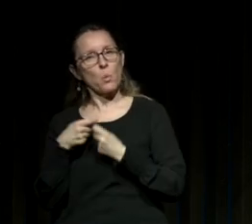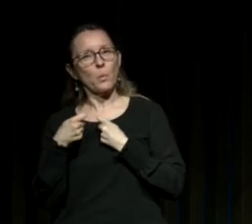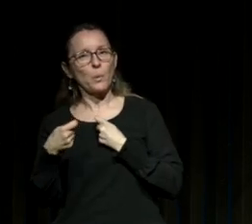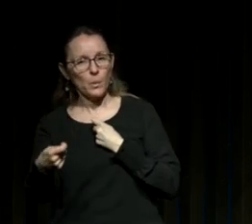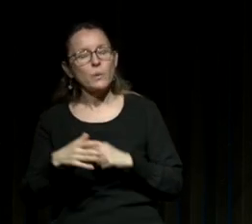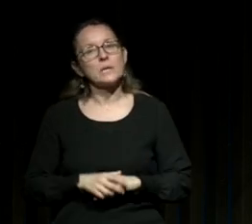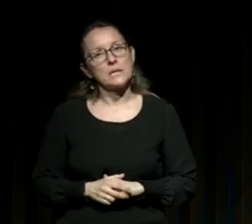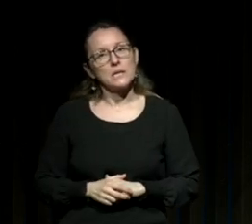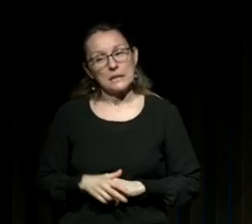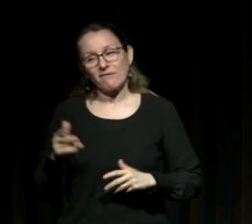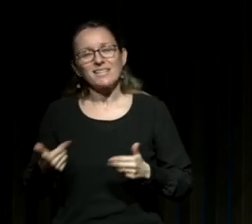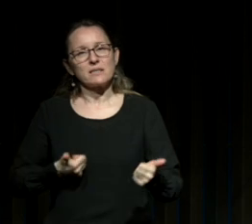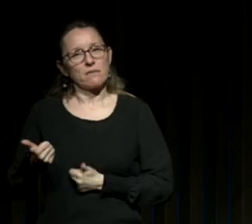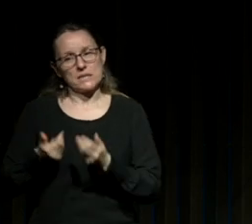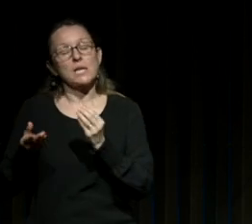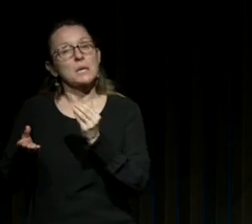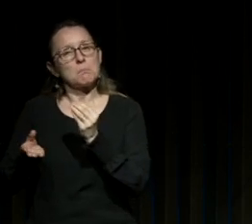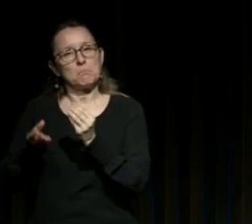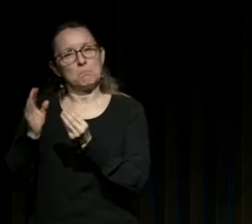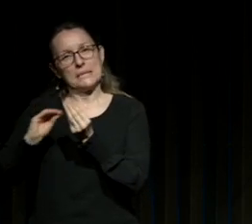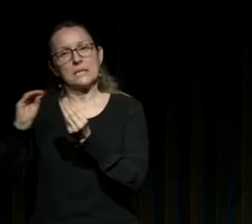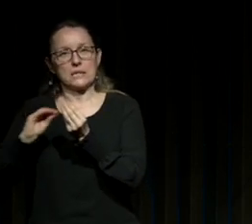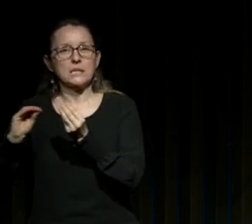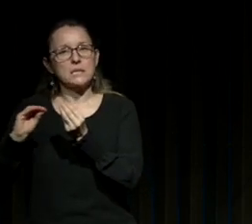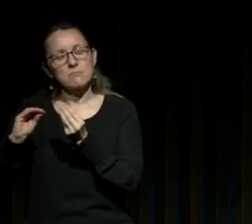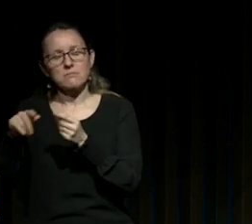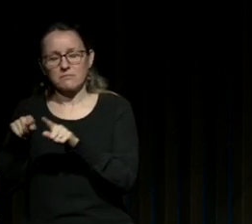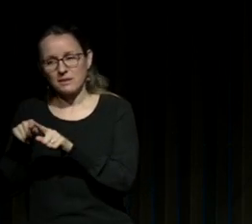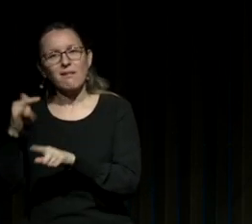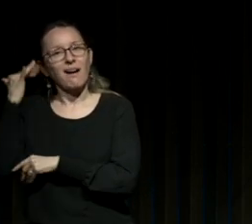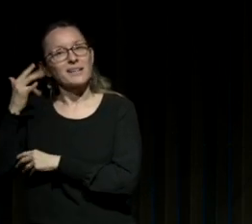et on sait que les succès dans la prise en charge de l'obésité des petits enfants est